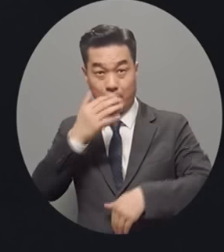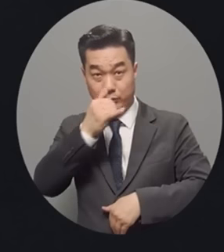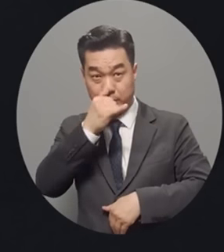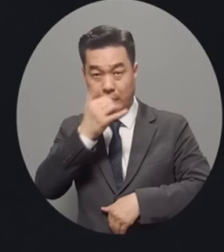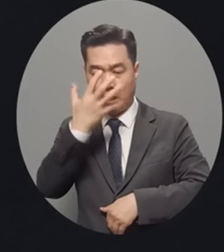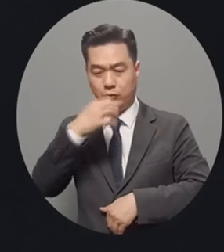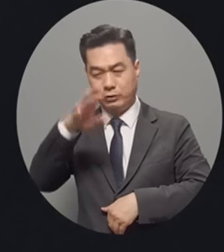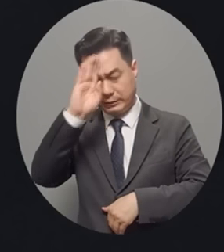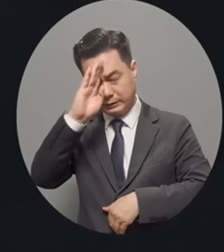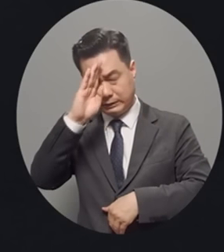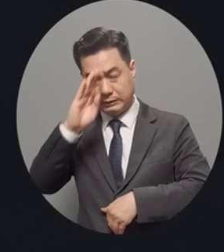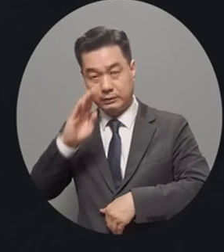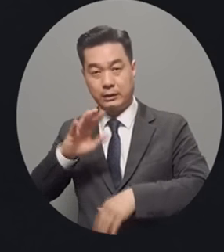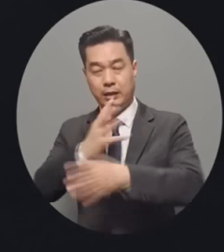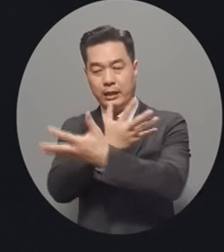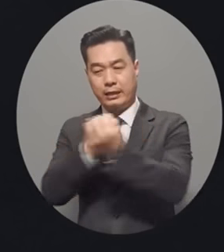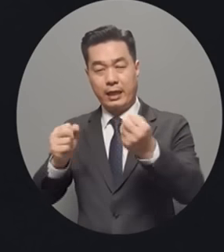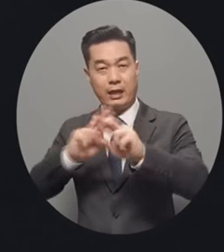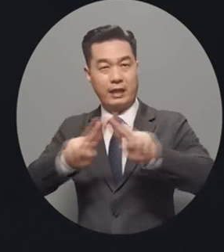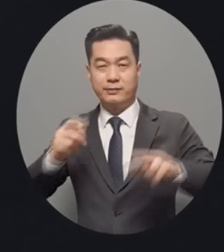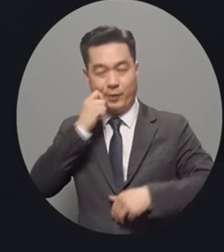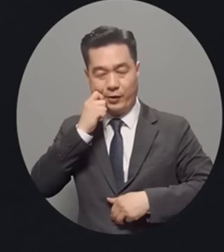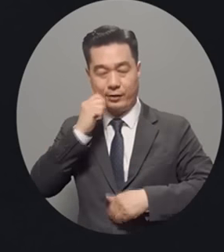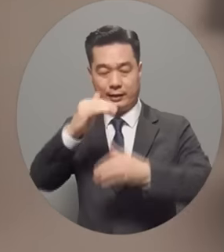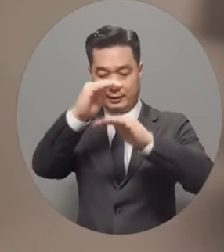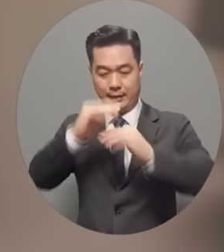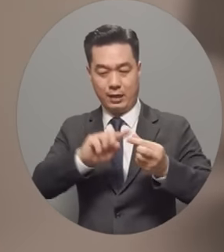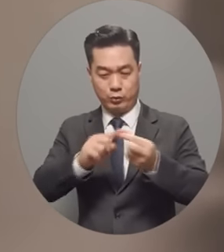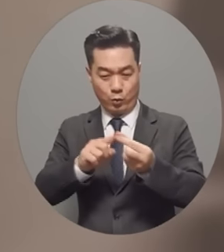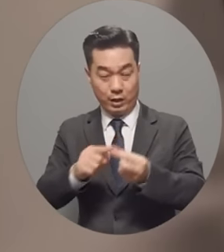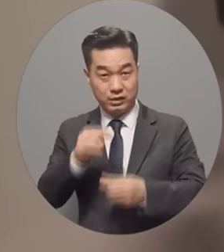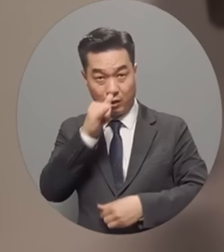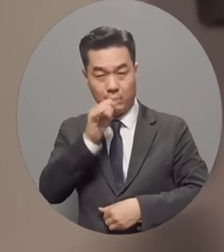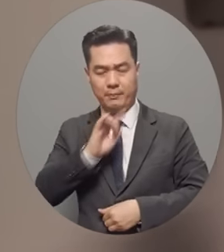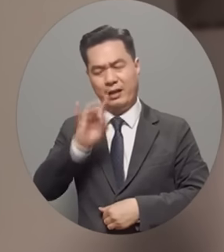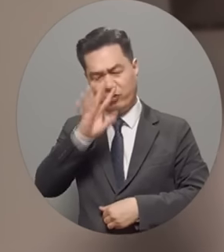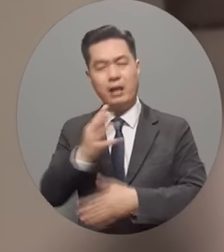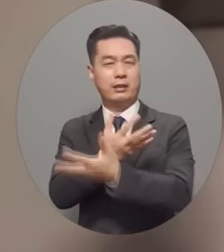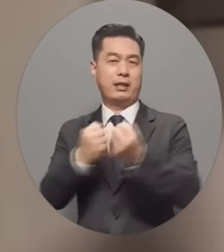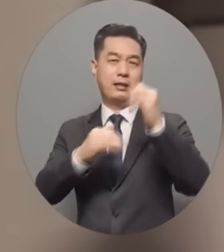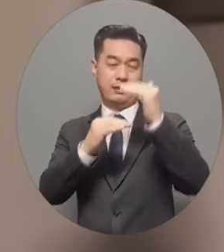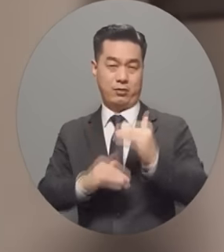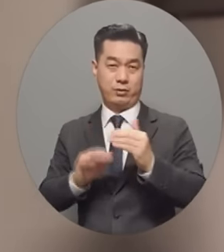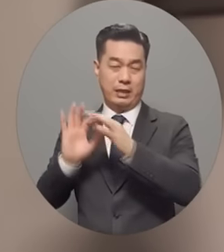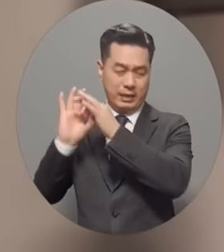소속사가 BJ 사생활에 관여할 수 있다. BJ가 우울증을 앓아도 일방적으로 계약을 해지할 수 없다는 조항이 들어 있는 것으로 확인됐습니다.